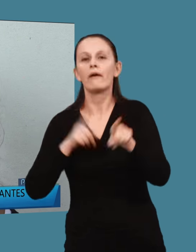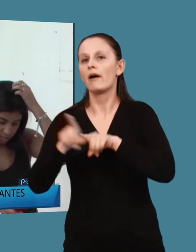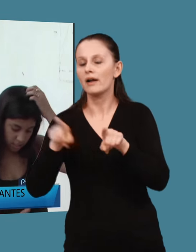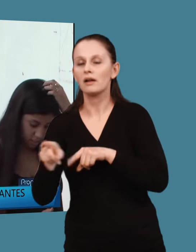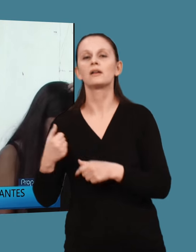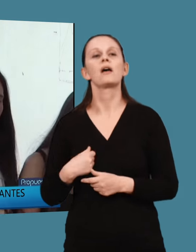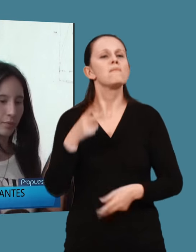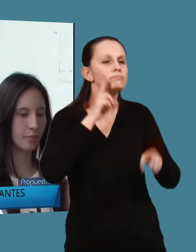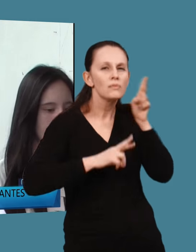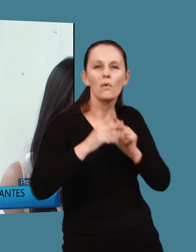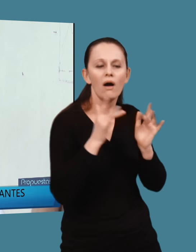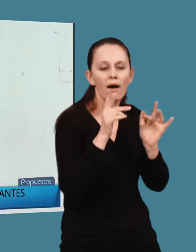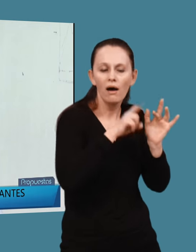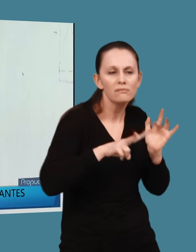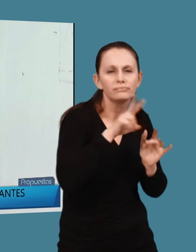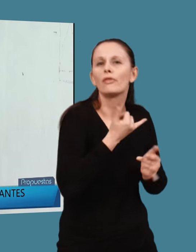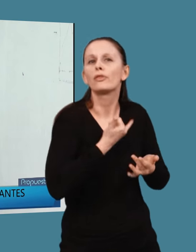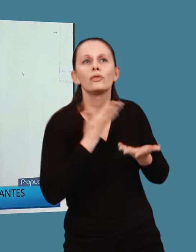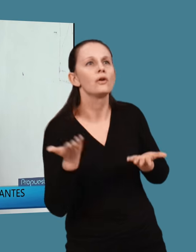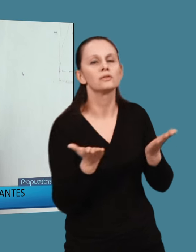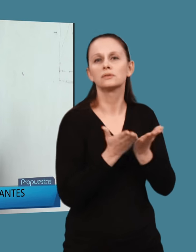Empecé a buscar y a averiguar en donde había para estudiar,